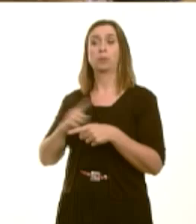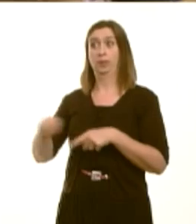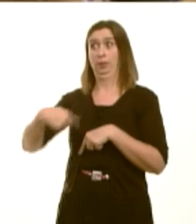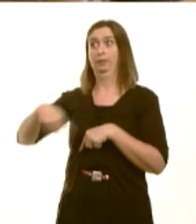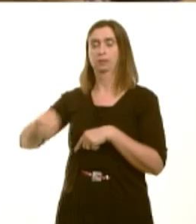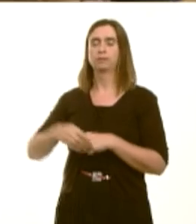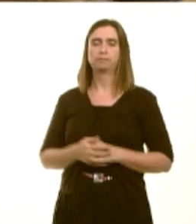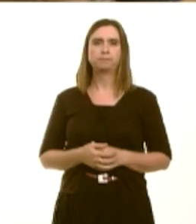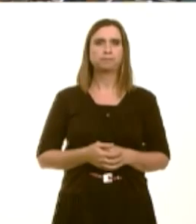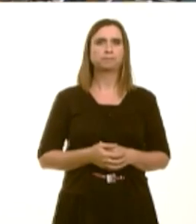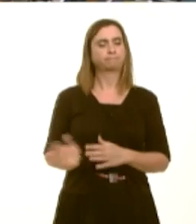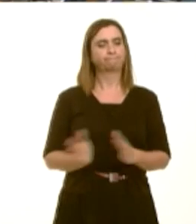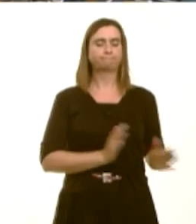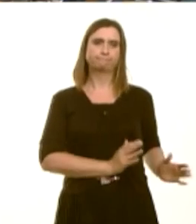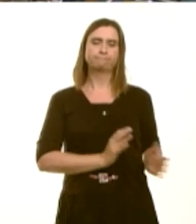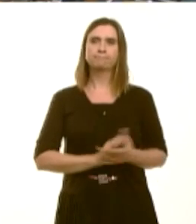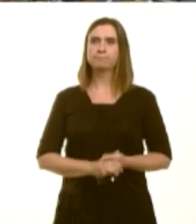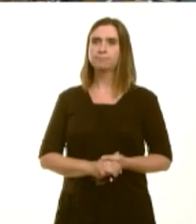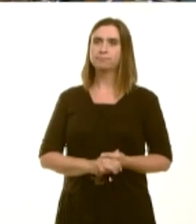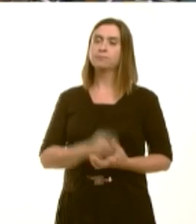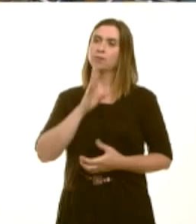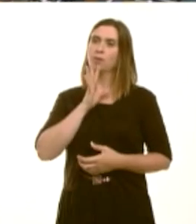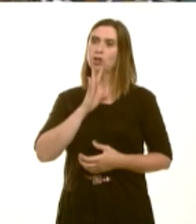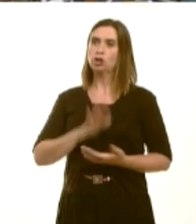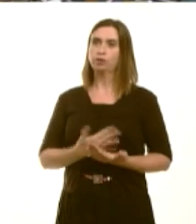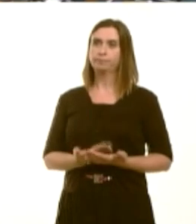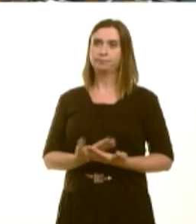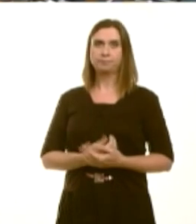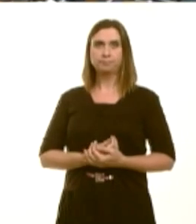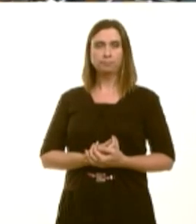Yr Arglwydd / Lord Elis-Thomas: 2. Pa faterion y trafododd y Prif Weinidog a Phrif Weinidog